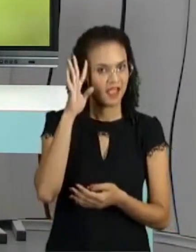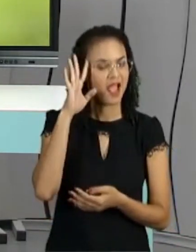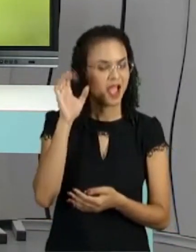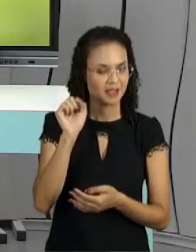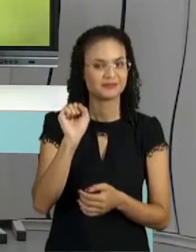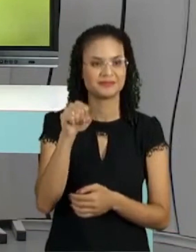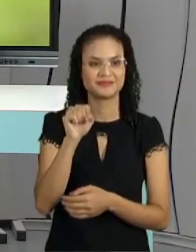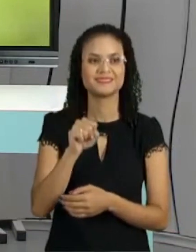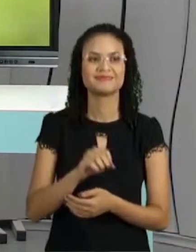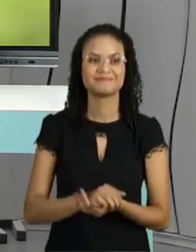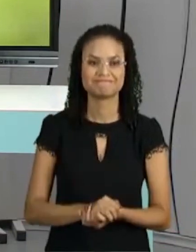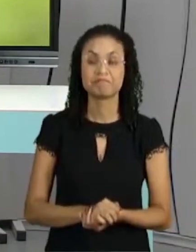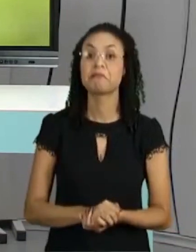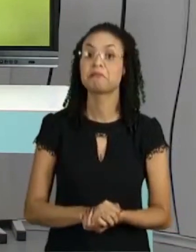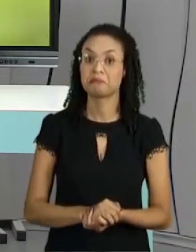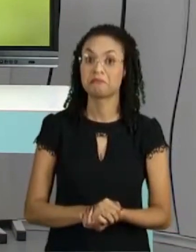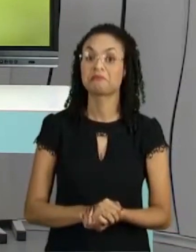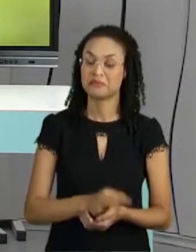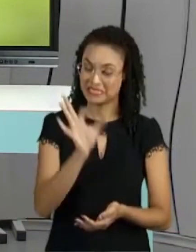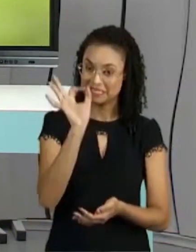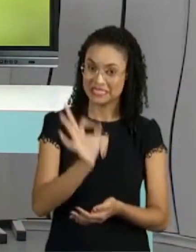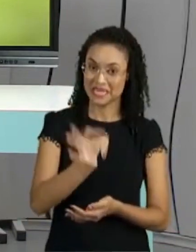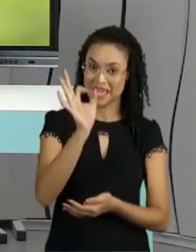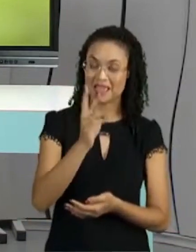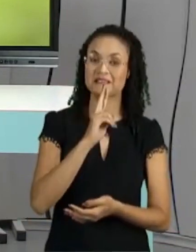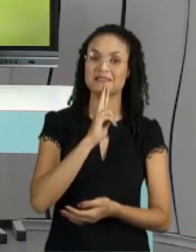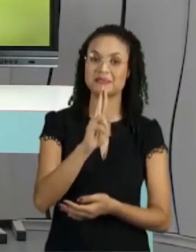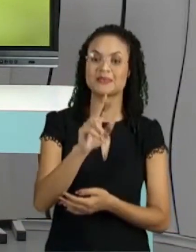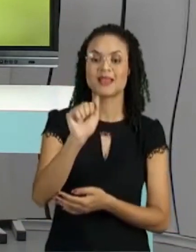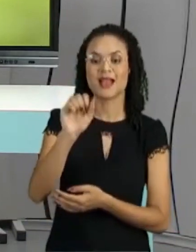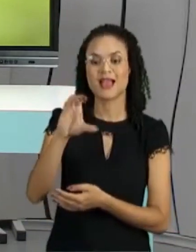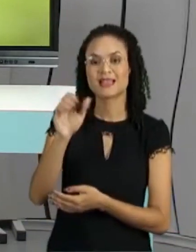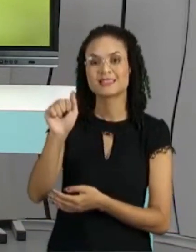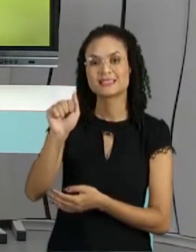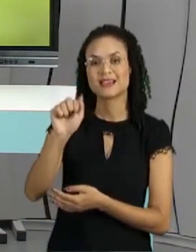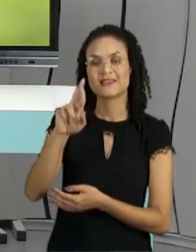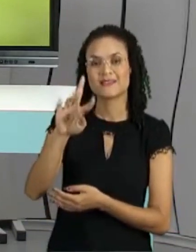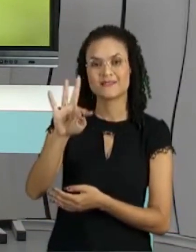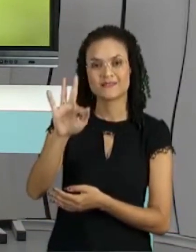Márcia acertou o açafrão, que a mamãe usa aí na casa pra